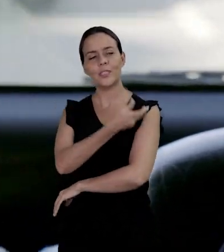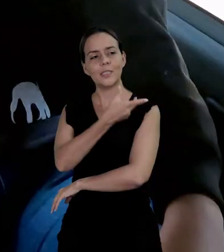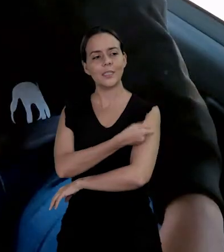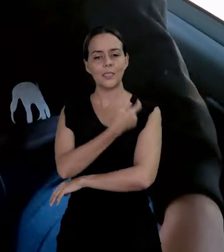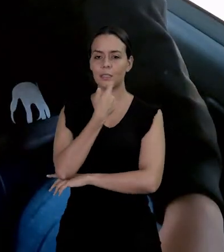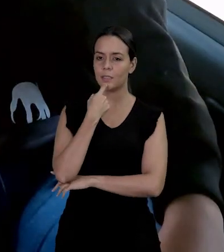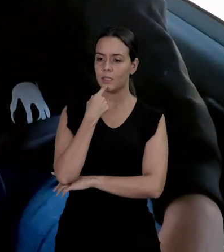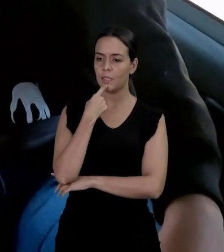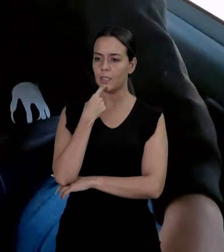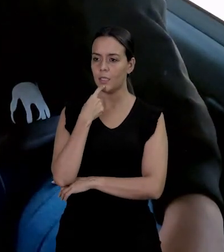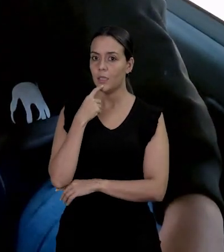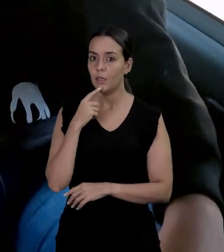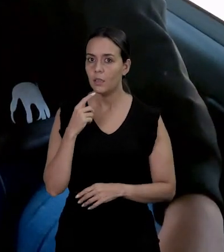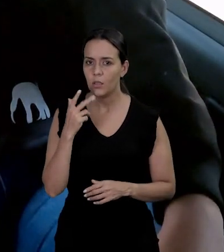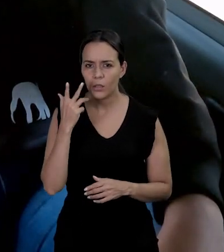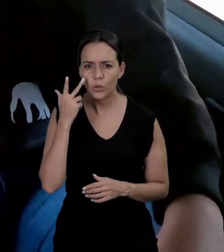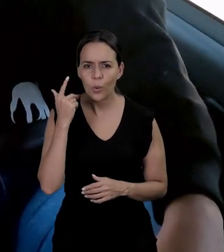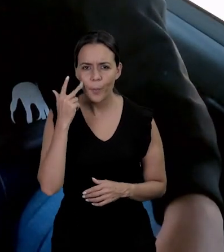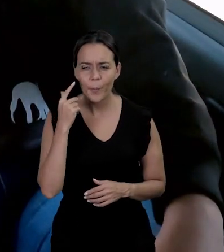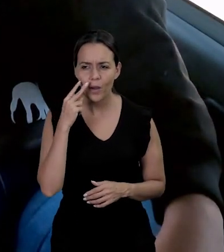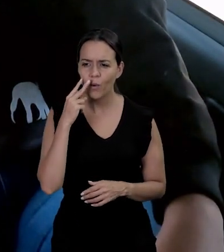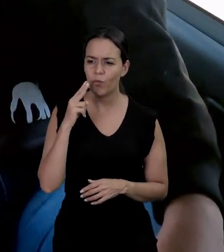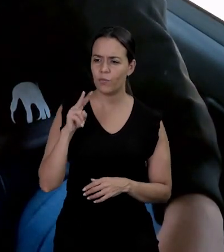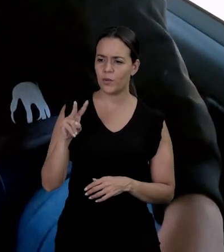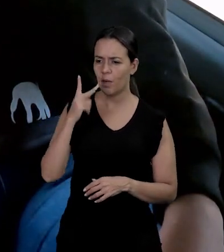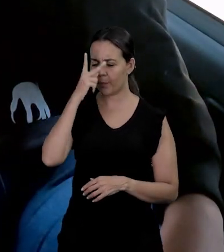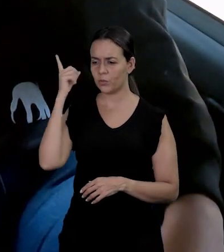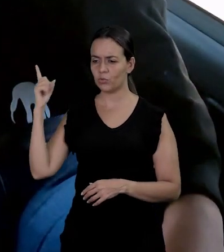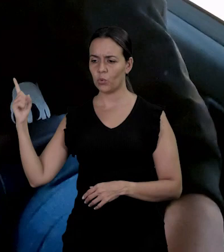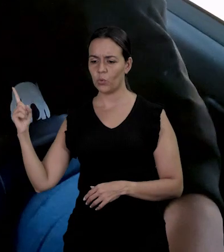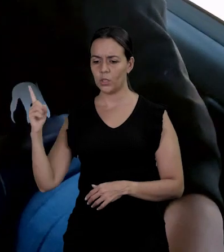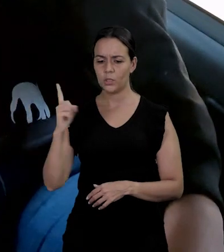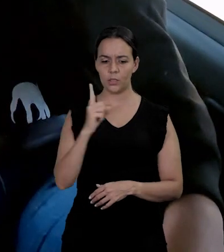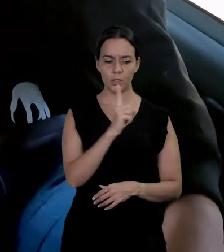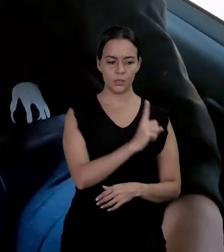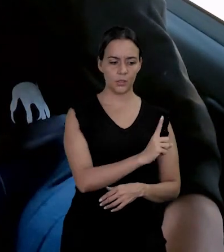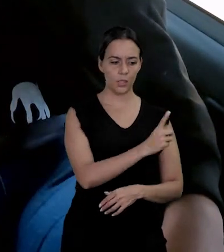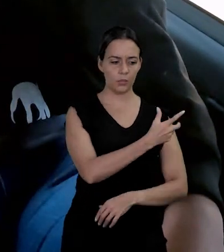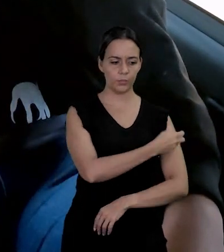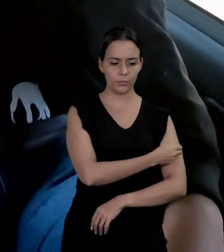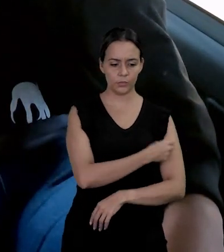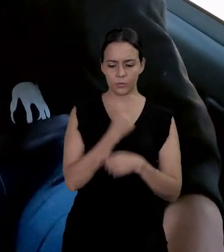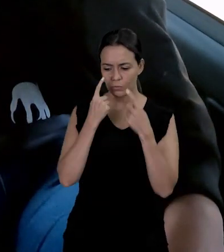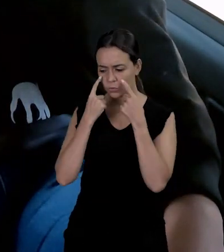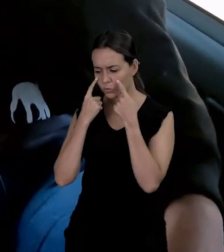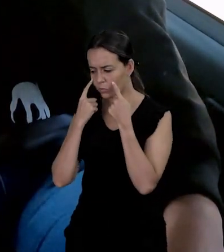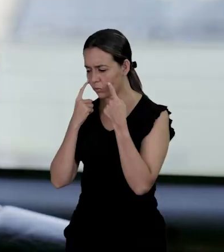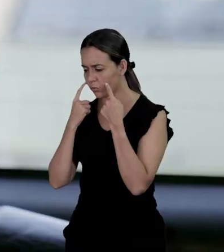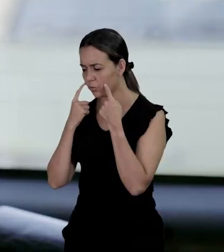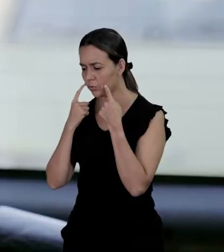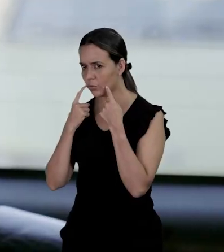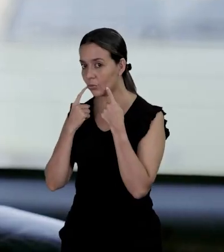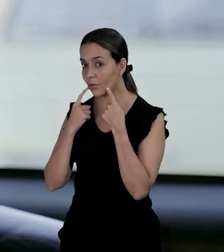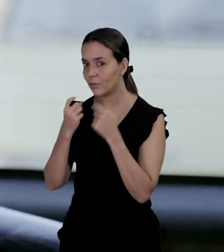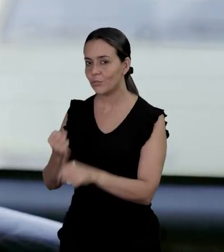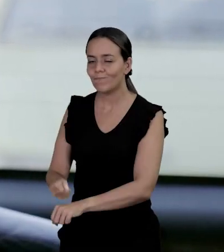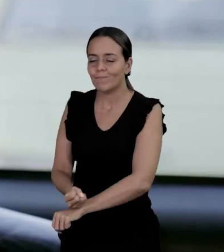era muito comum a gente ver as pessoas entrarem e saírem chorando, emocionadas